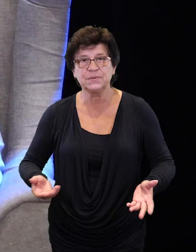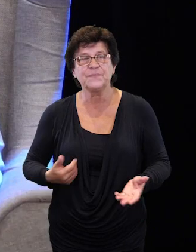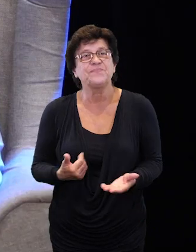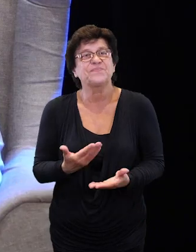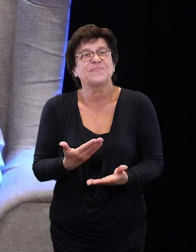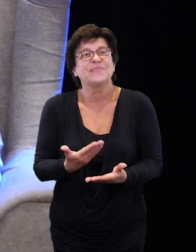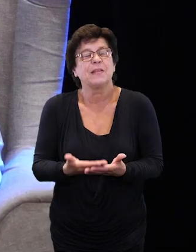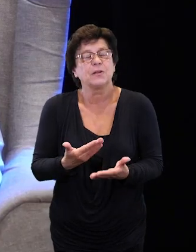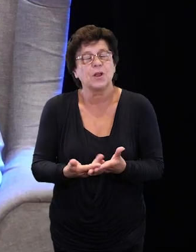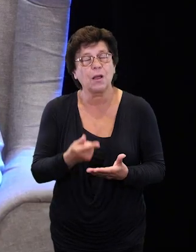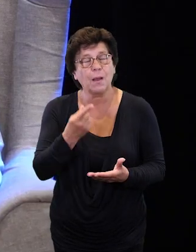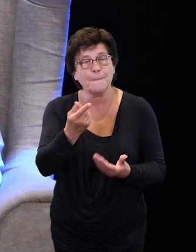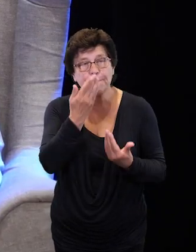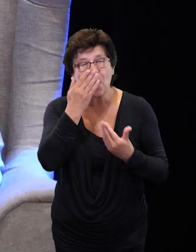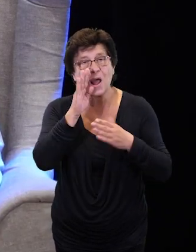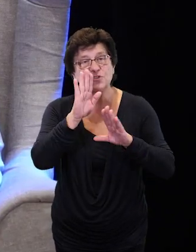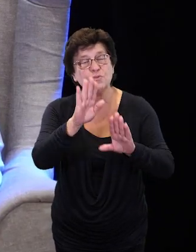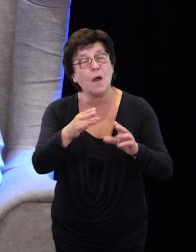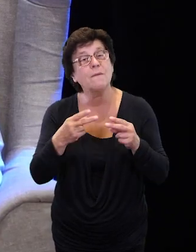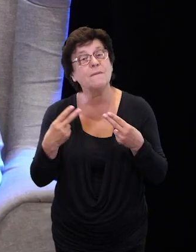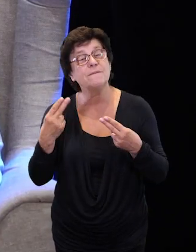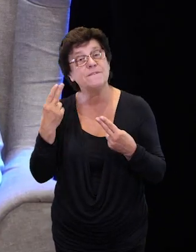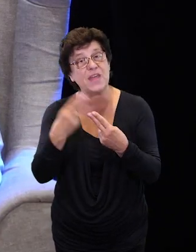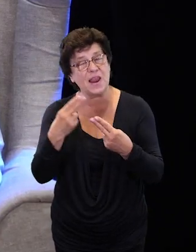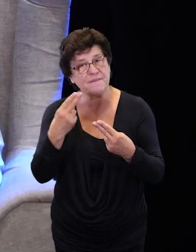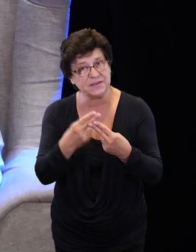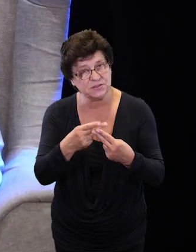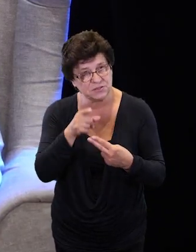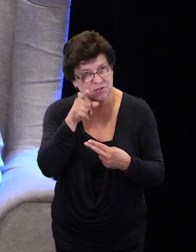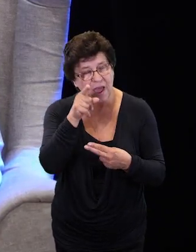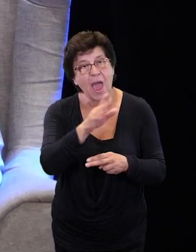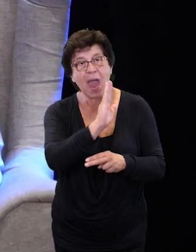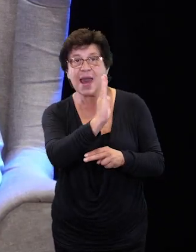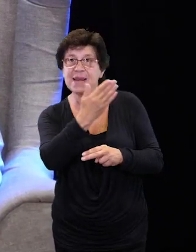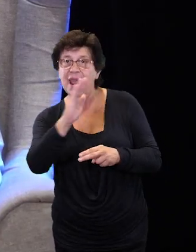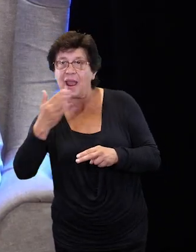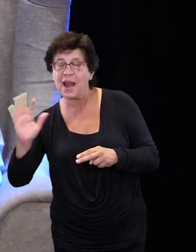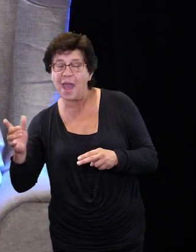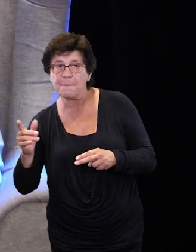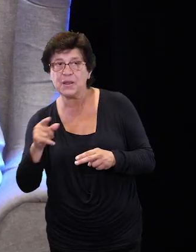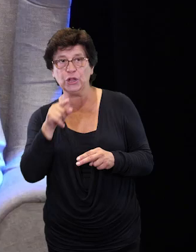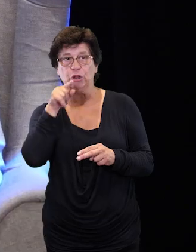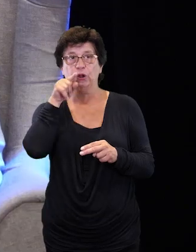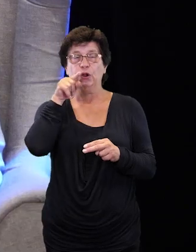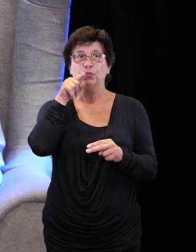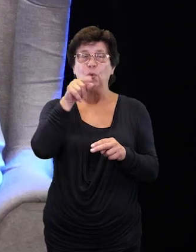które promują negatywne postawy zdrowotne. Jakby namówić te osoby, żeby tego nie robiły albo robił odwrotnie,